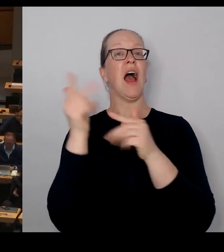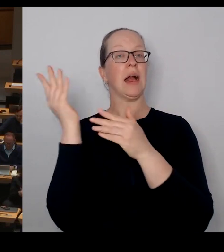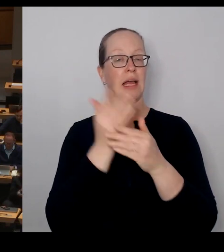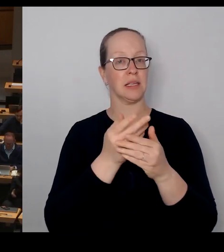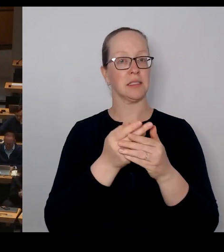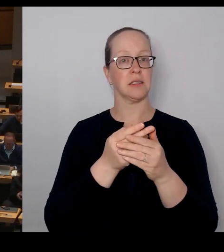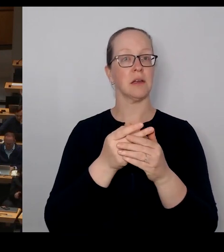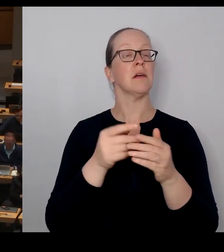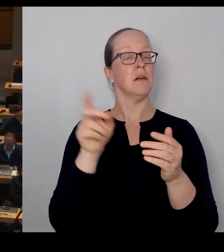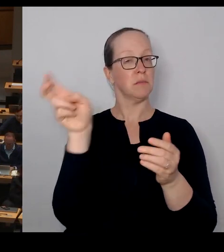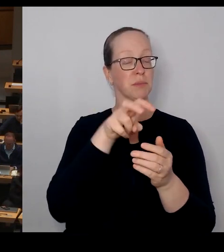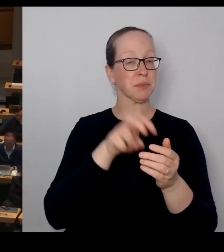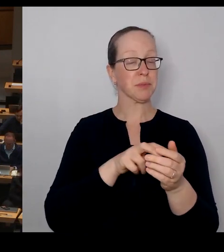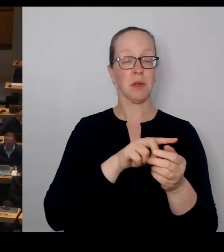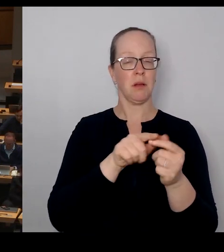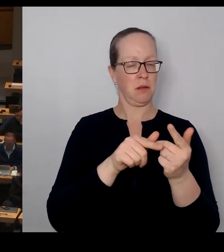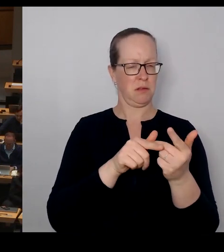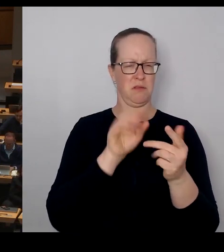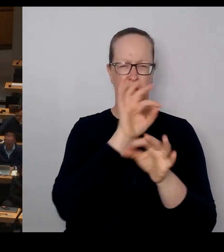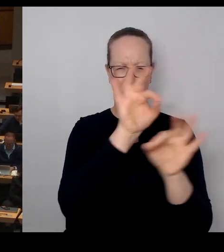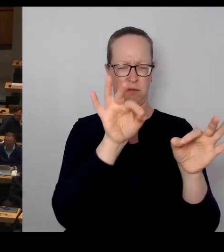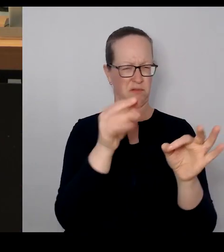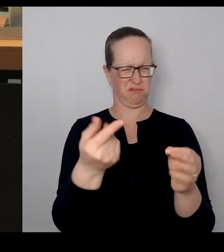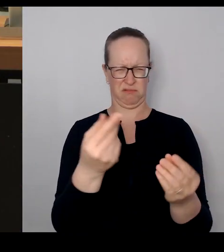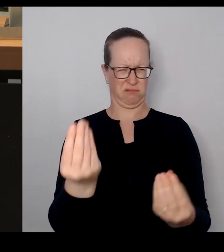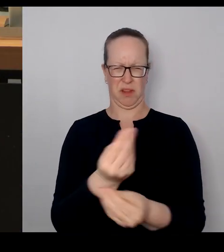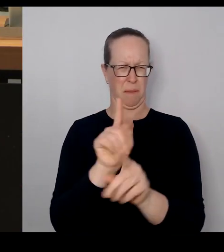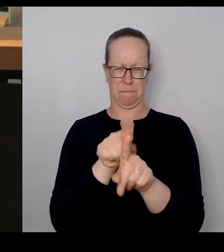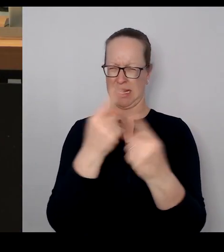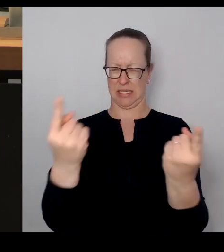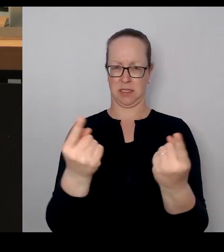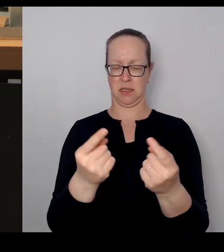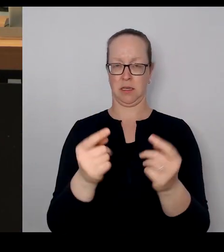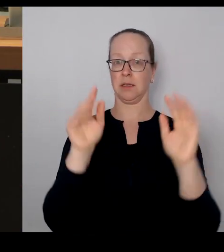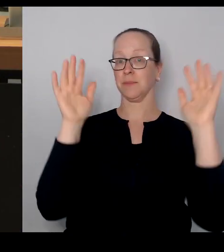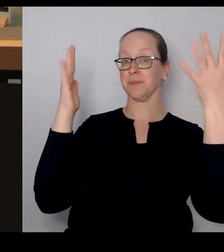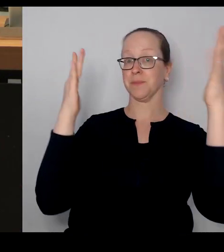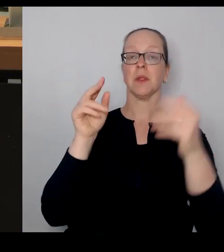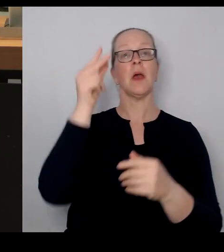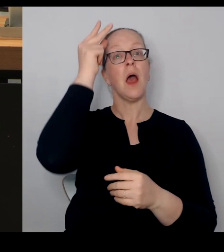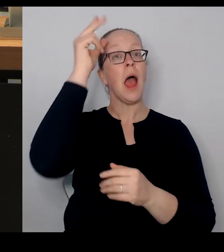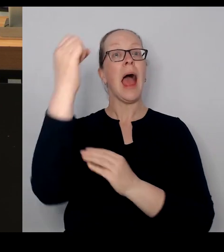auch zu Ihrem Ausbildungszentrum. Zu Ihrem Ausbildungszentrum gehört natürlich